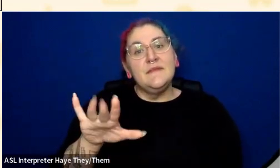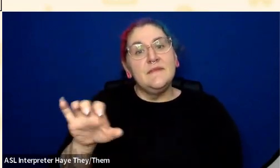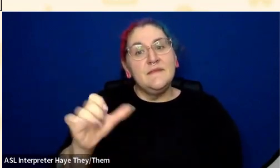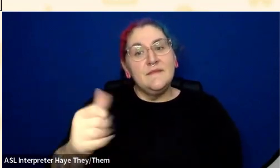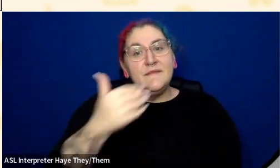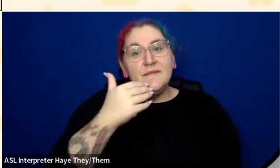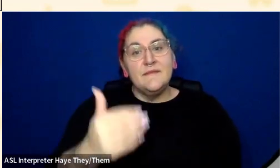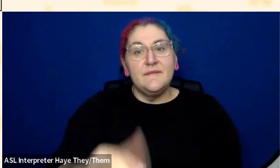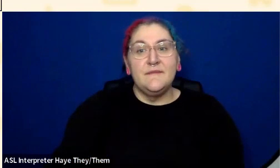Está bien.